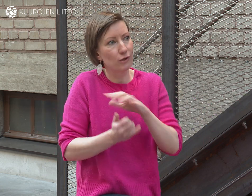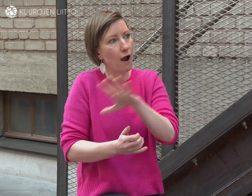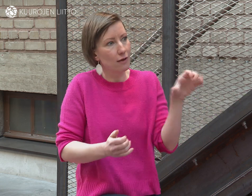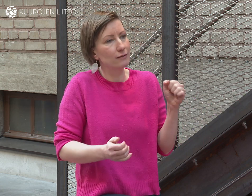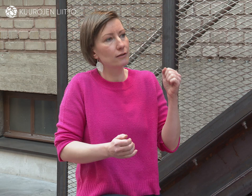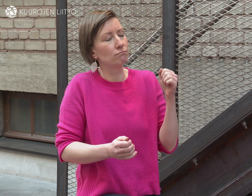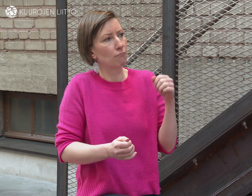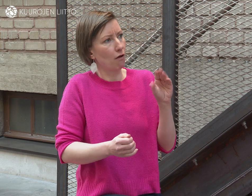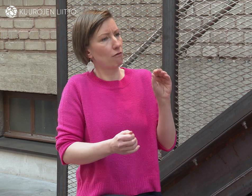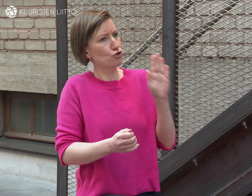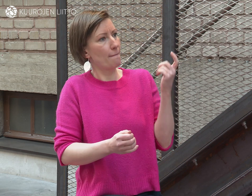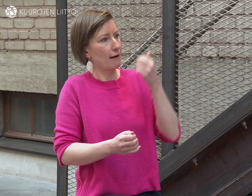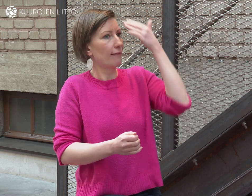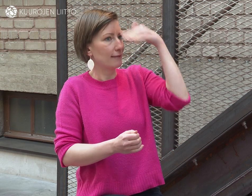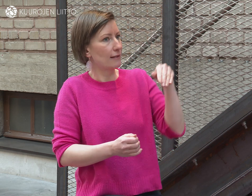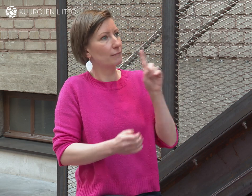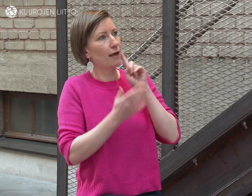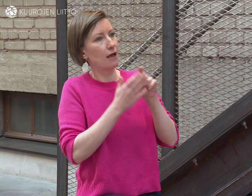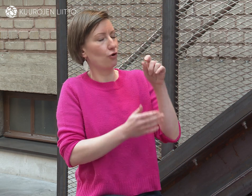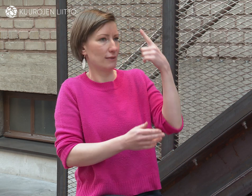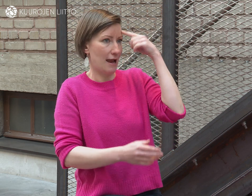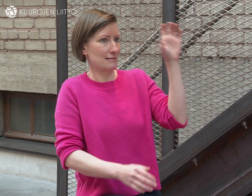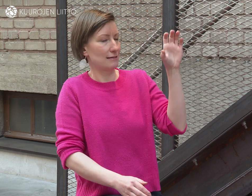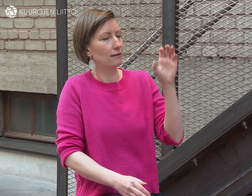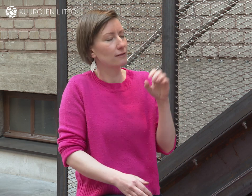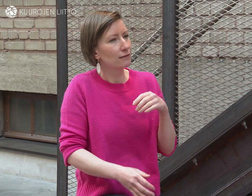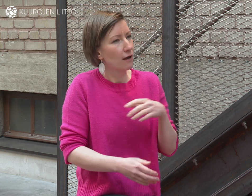Että kaikki tietävät, mitä StopKela-kampanja tarkoittaa -